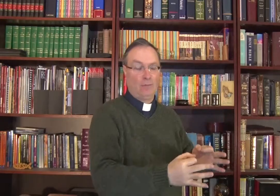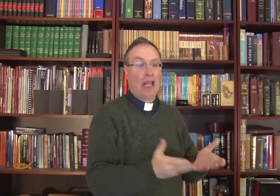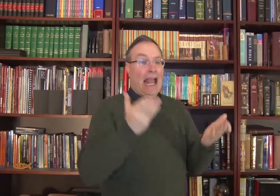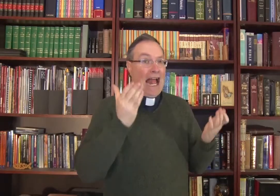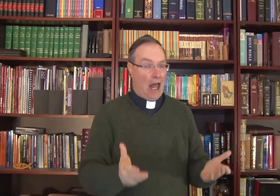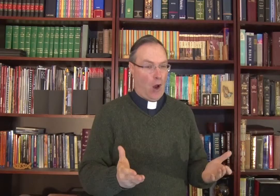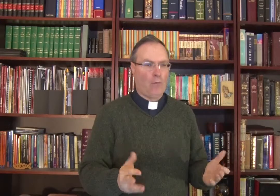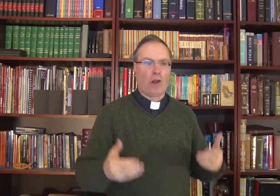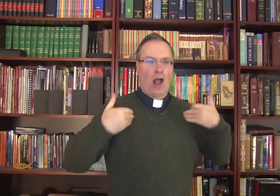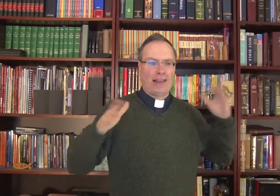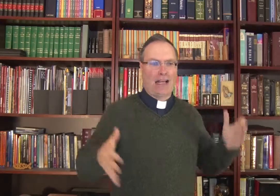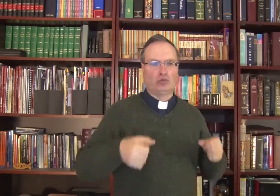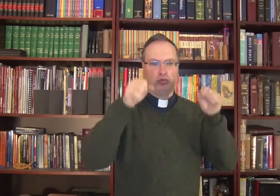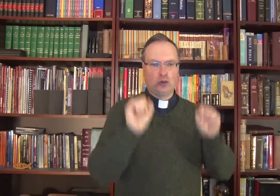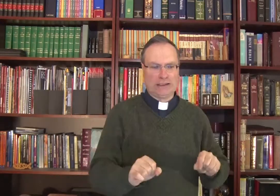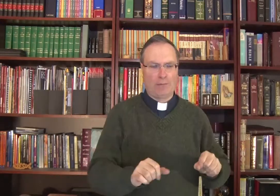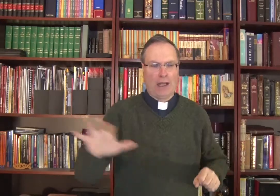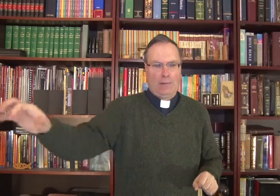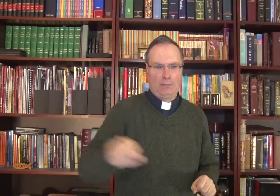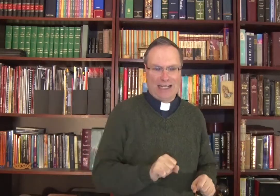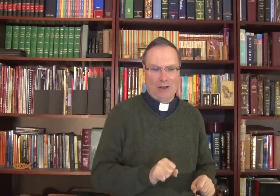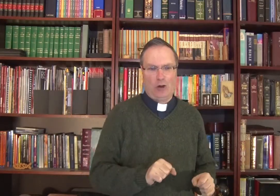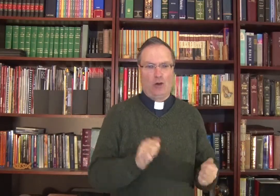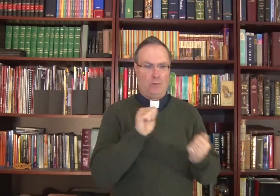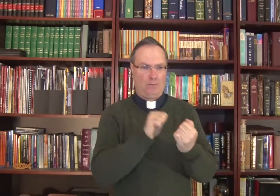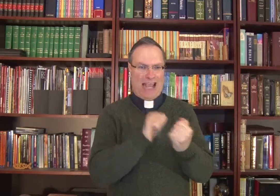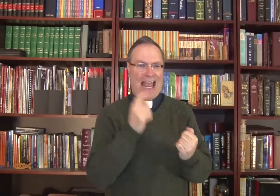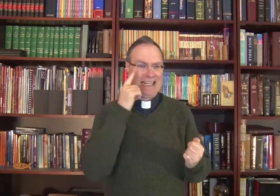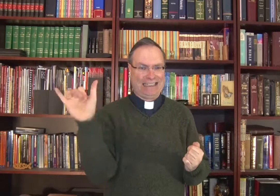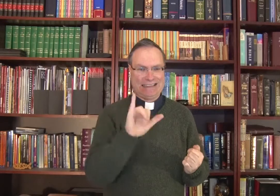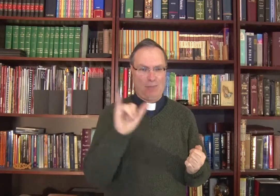Alors, un ange puissant prit une pierre qui ressemblait